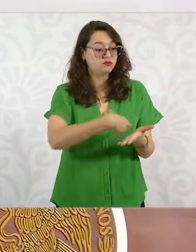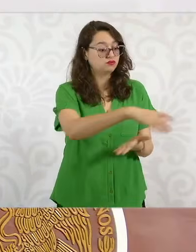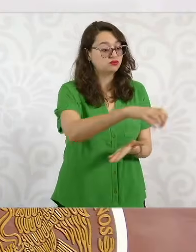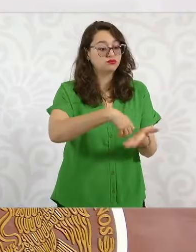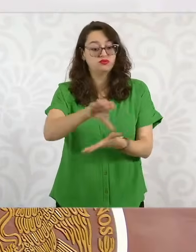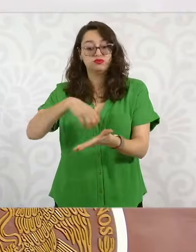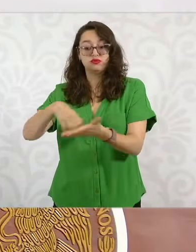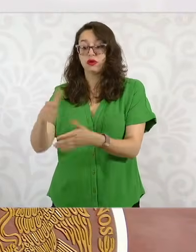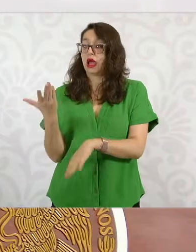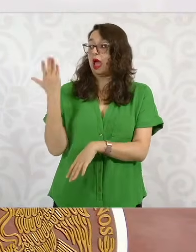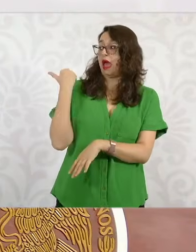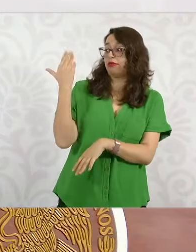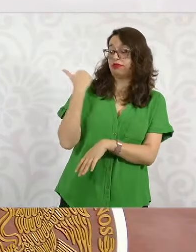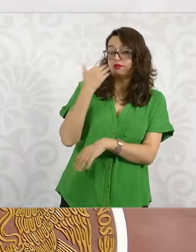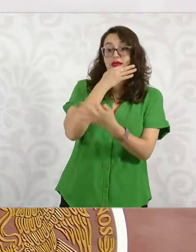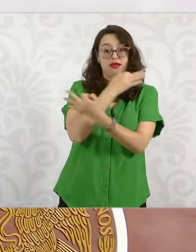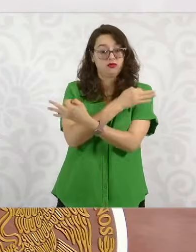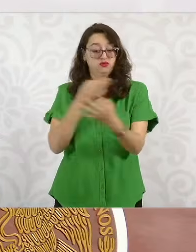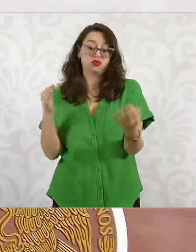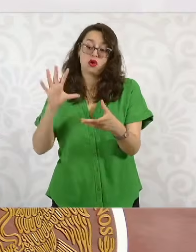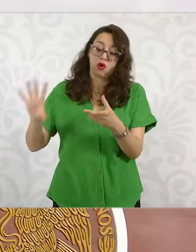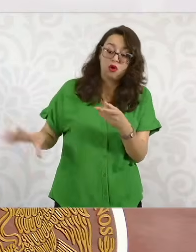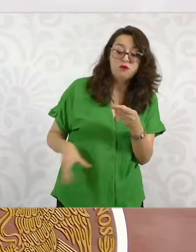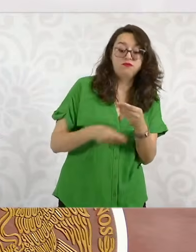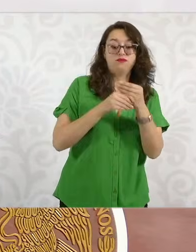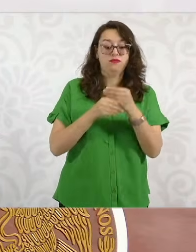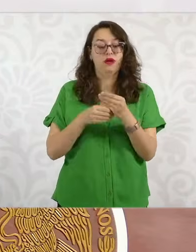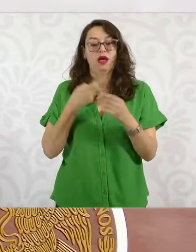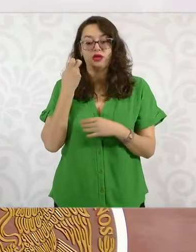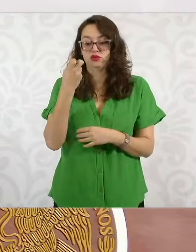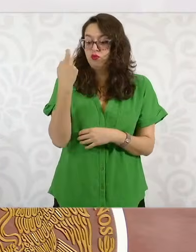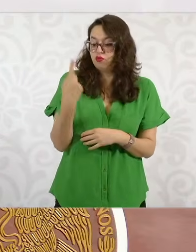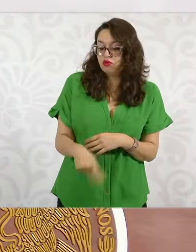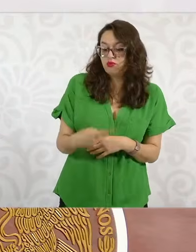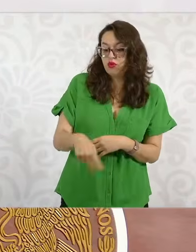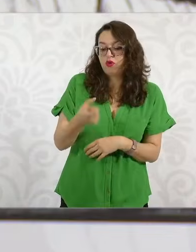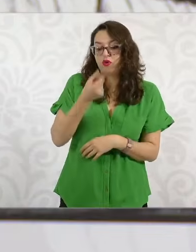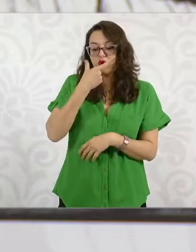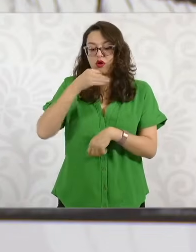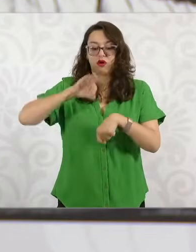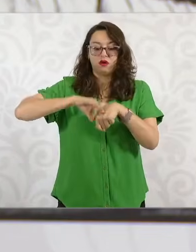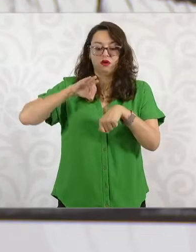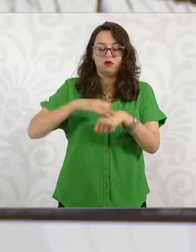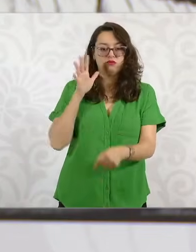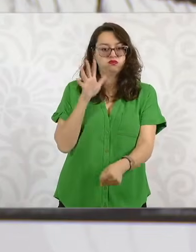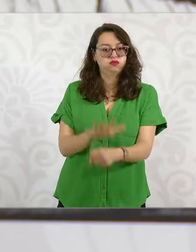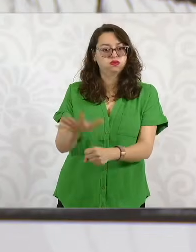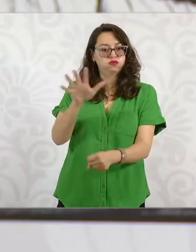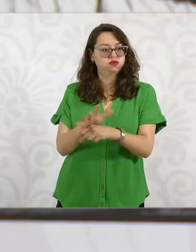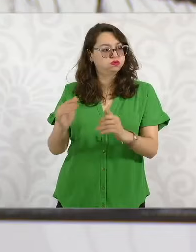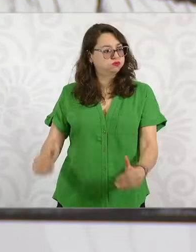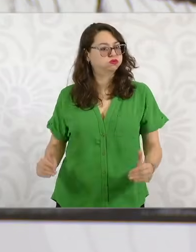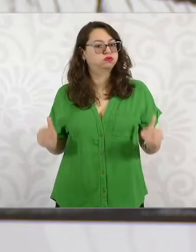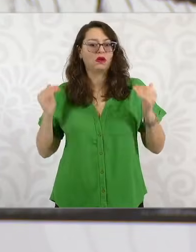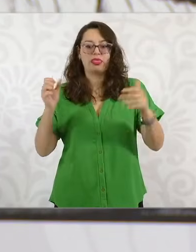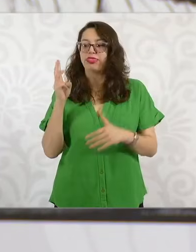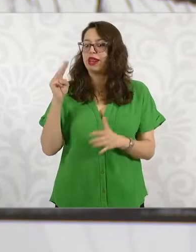fortalecen sin duda la soberanía farmacéutica del país y permiten generar más de 3500 empleos